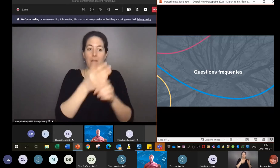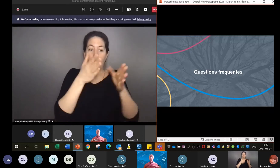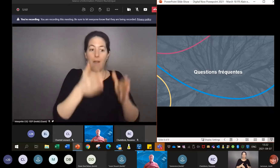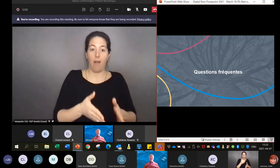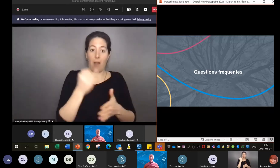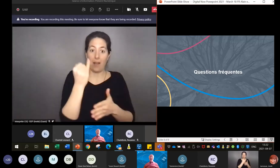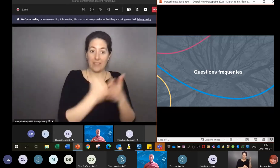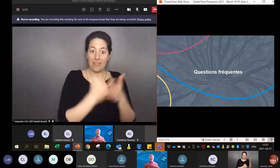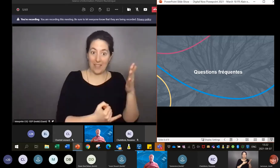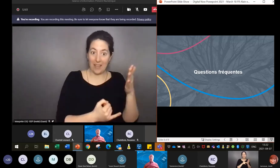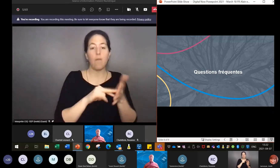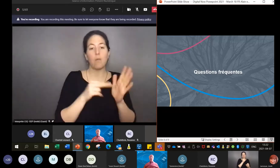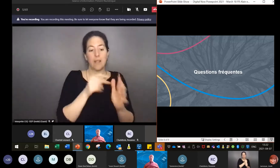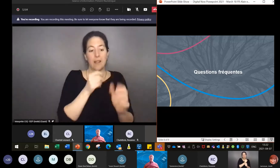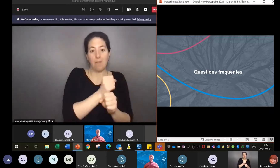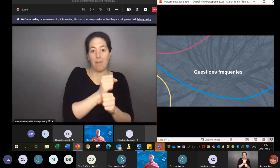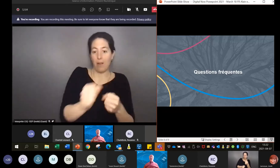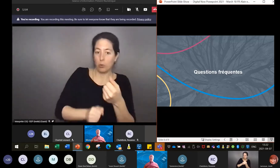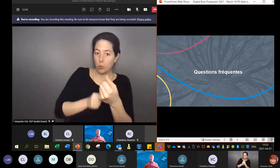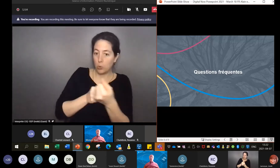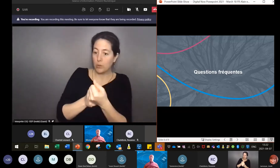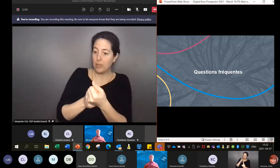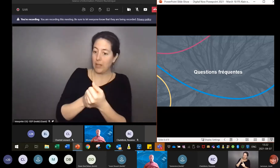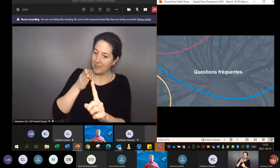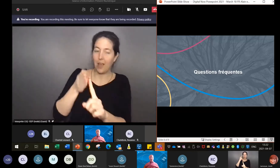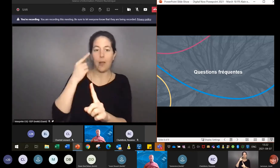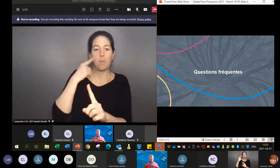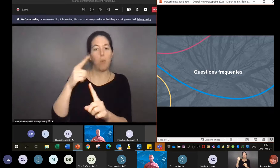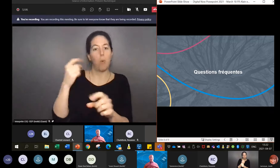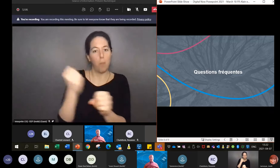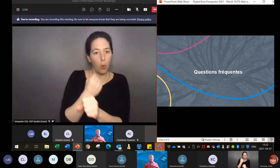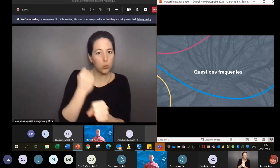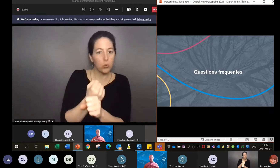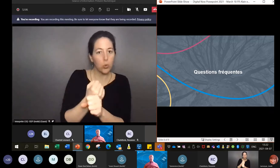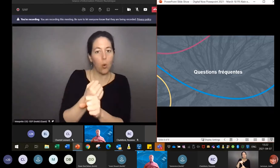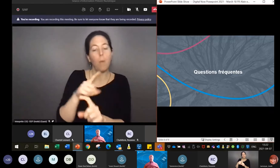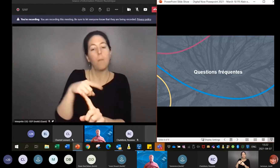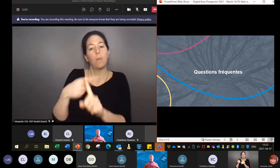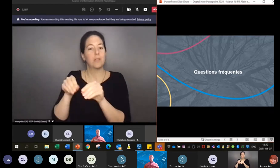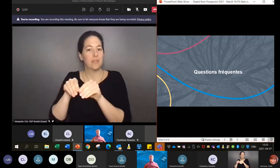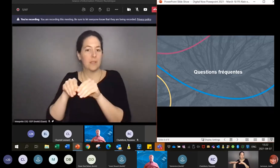soutien direct à la production et à la diffusion du contenu artistique.